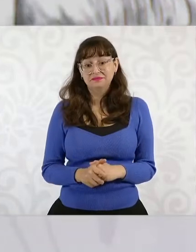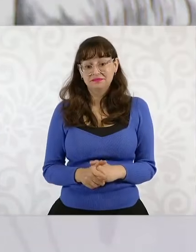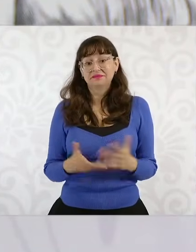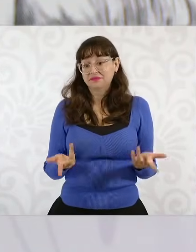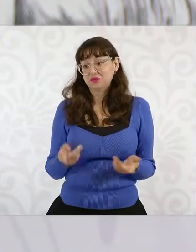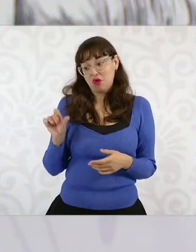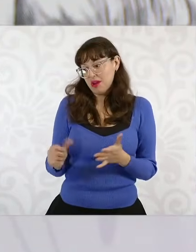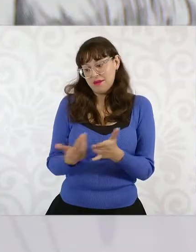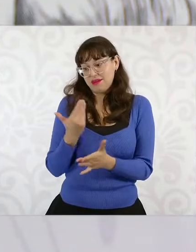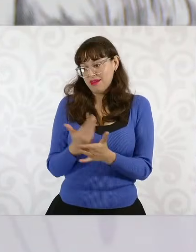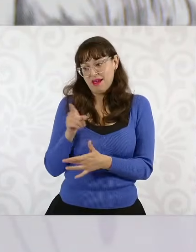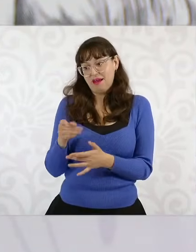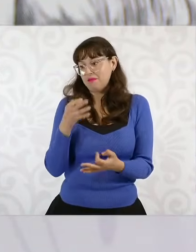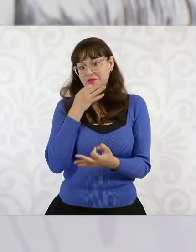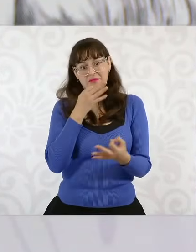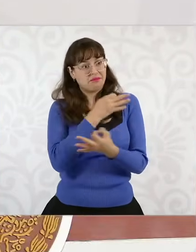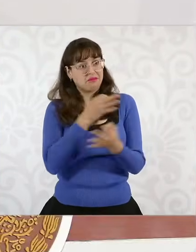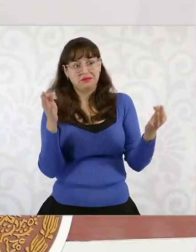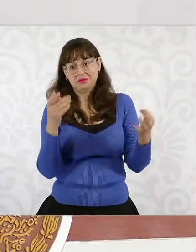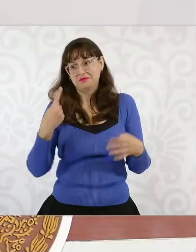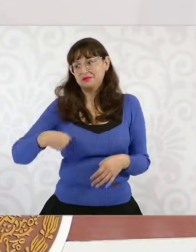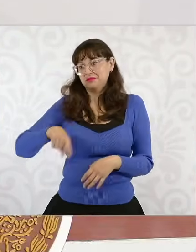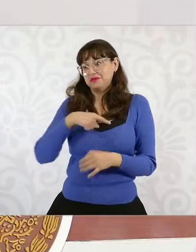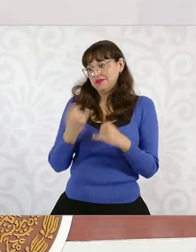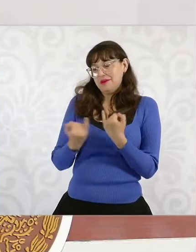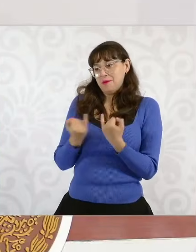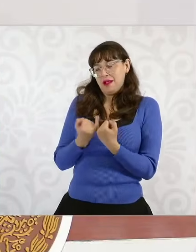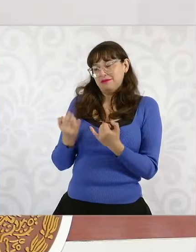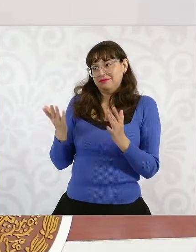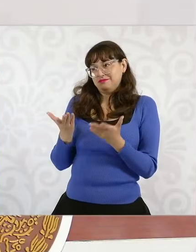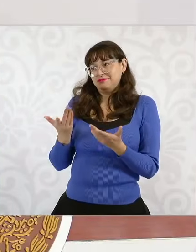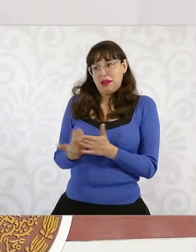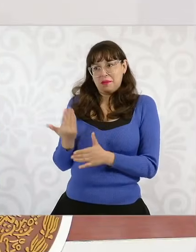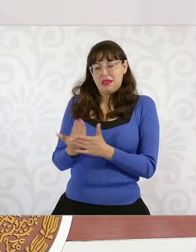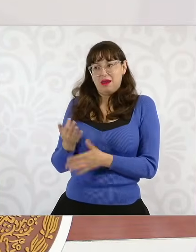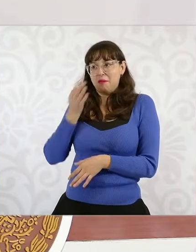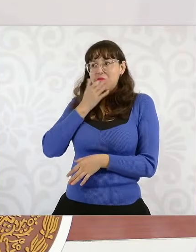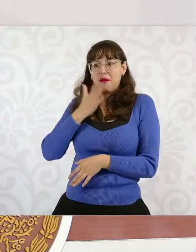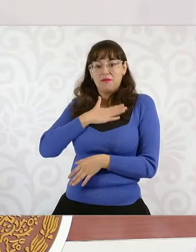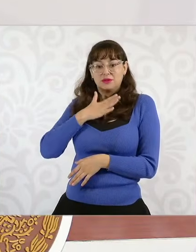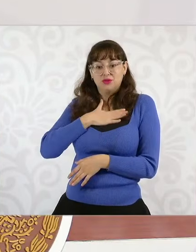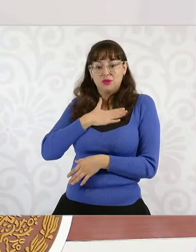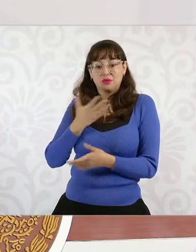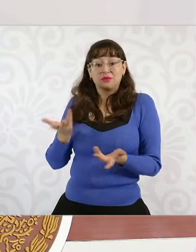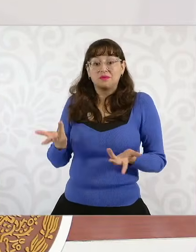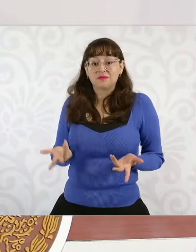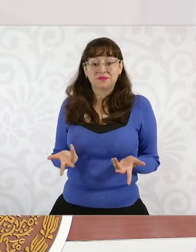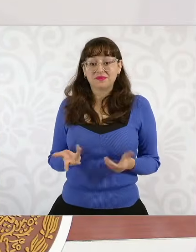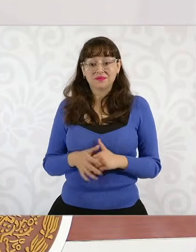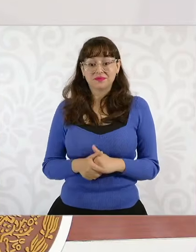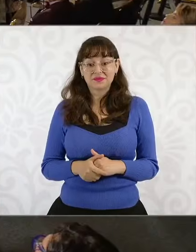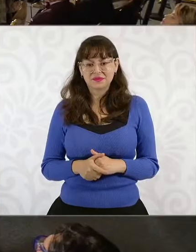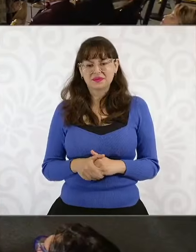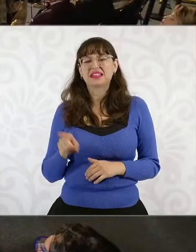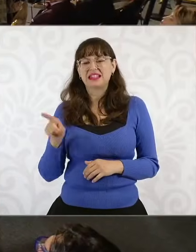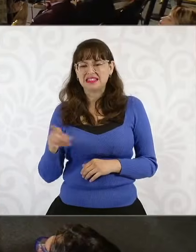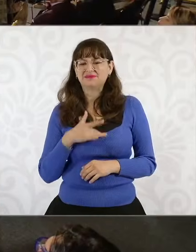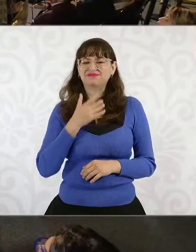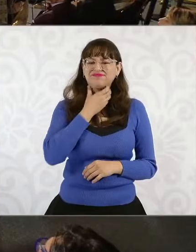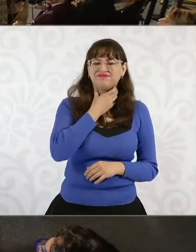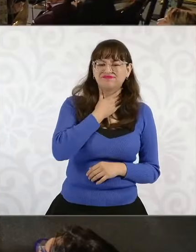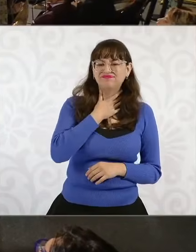mañana igual que que ustedes habían dado un poquito este con la garganta. Es una gripe, no